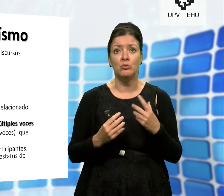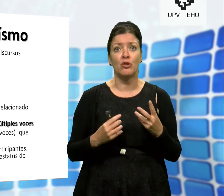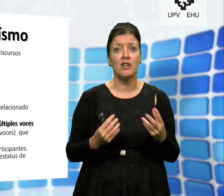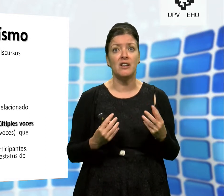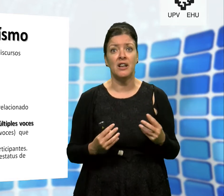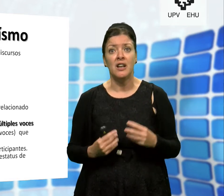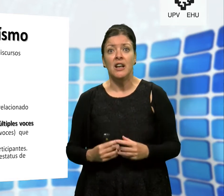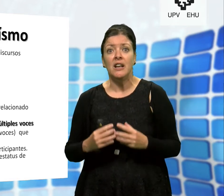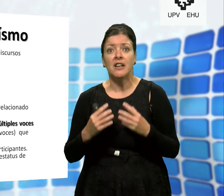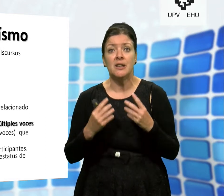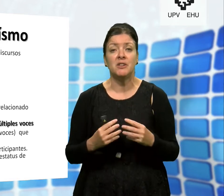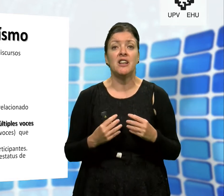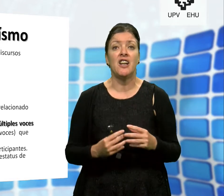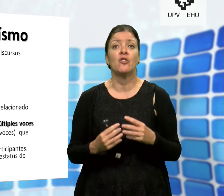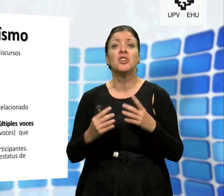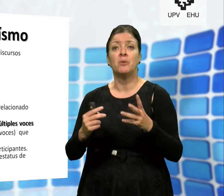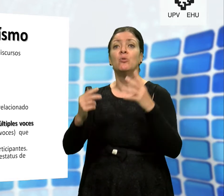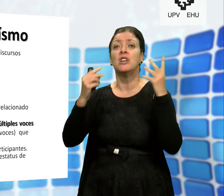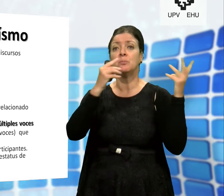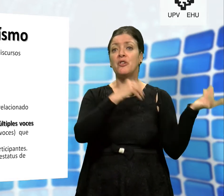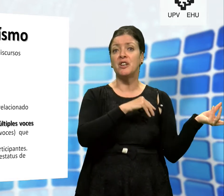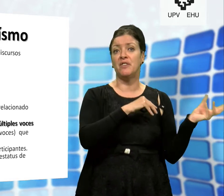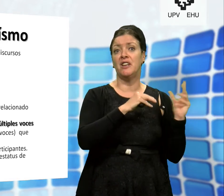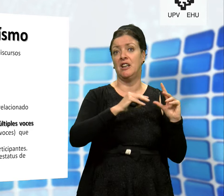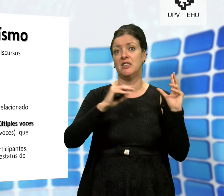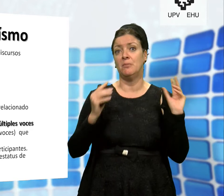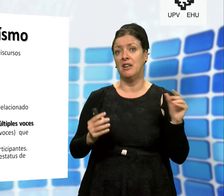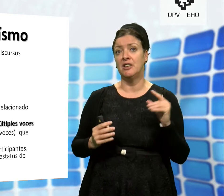mundo occidental en el que se han prestigiado siempre unas voces frente a las demás, en